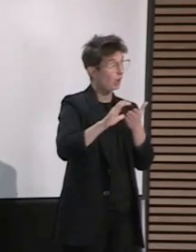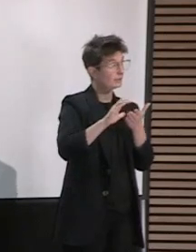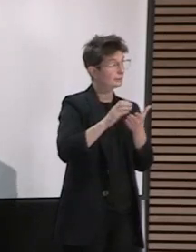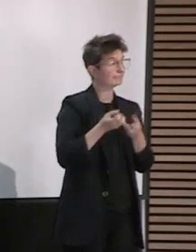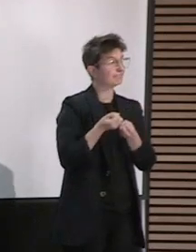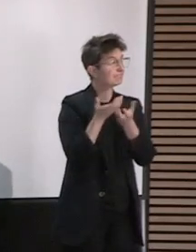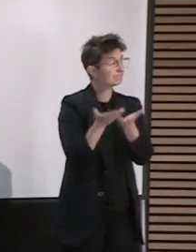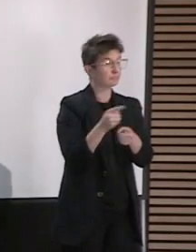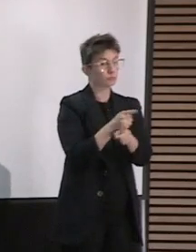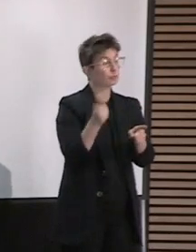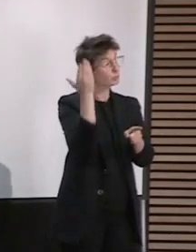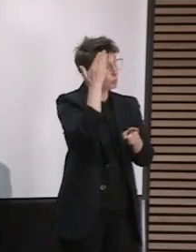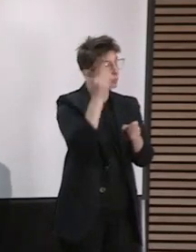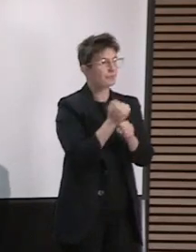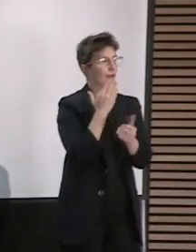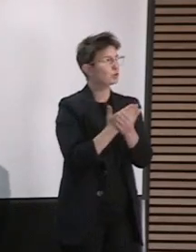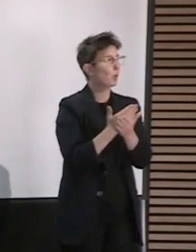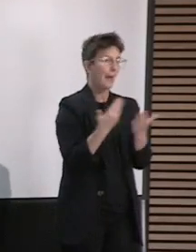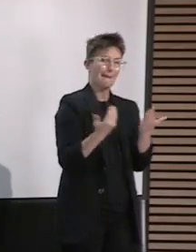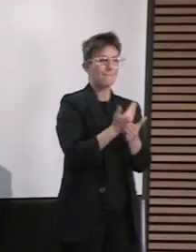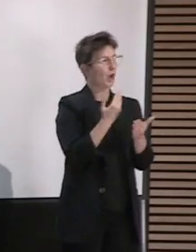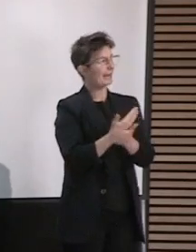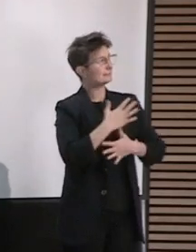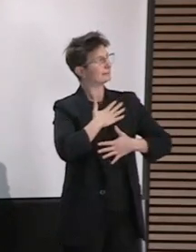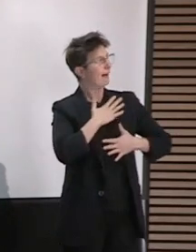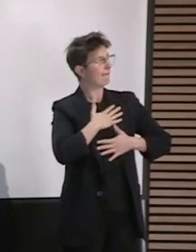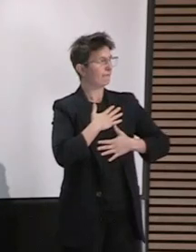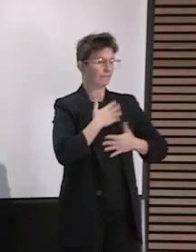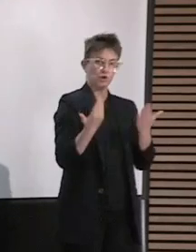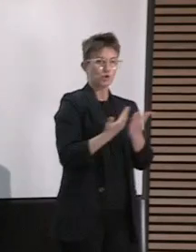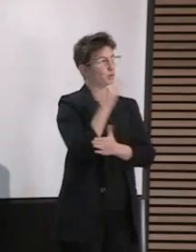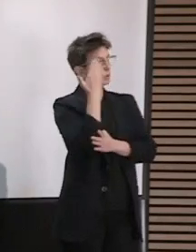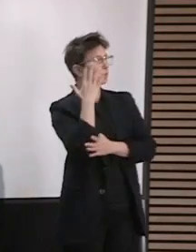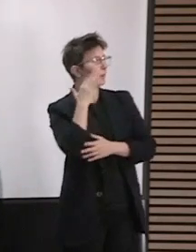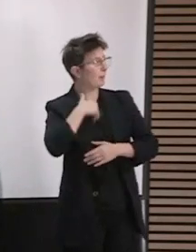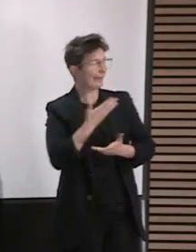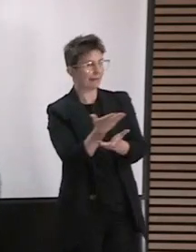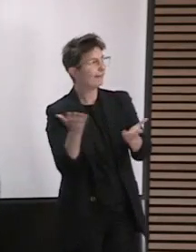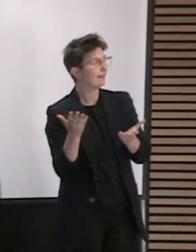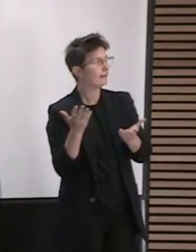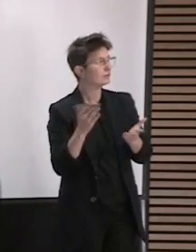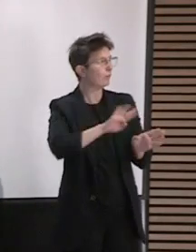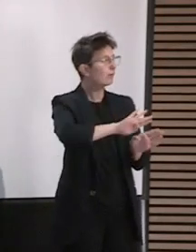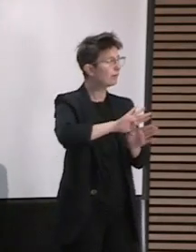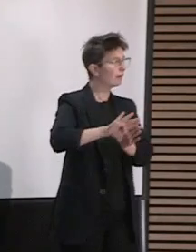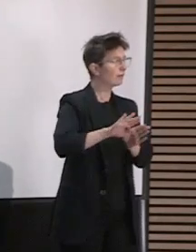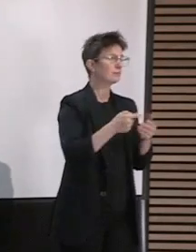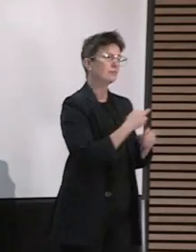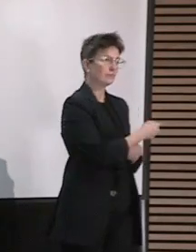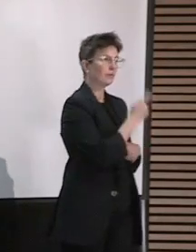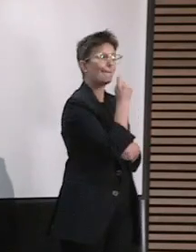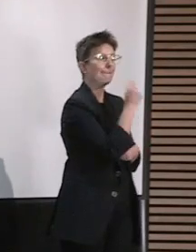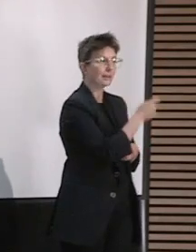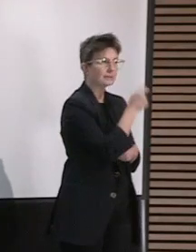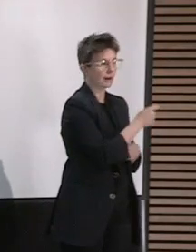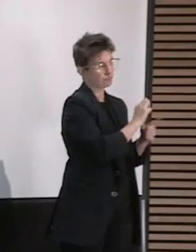maatauranga. I roto i te katoa,